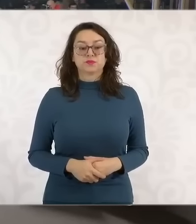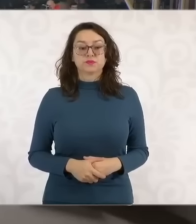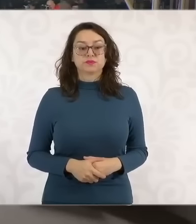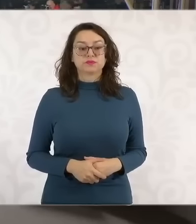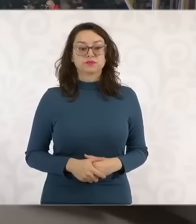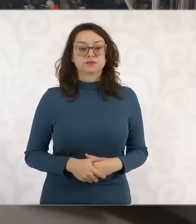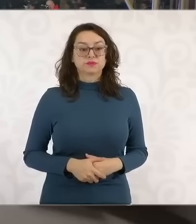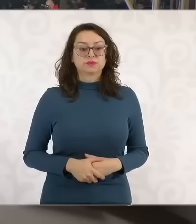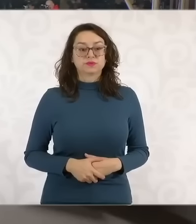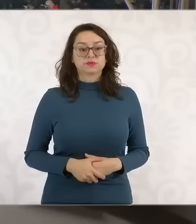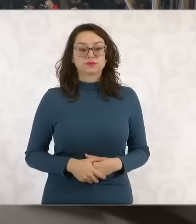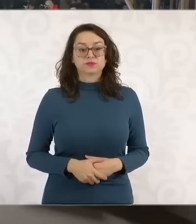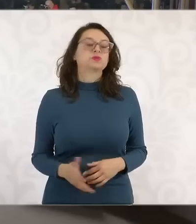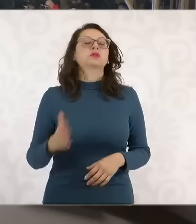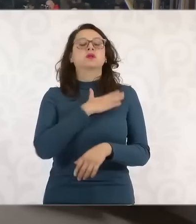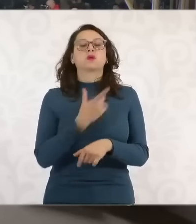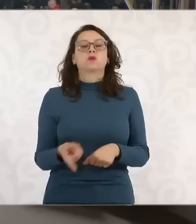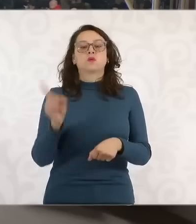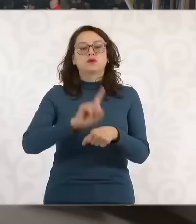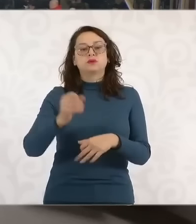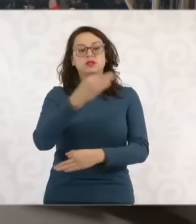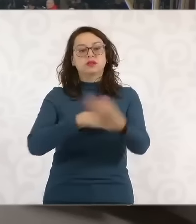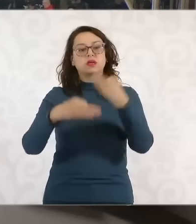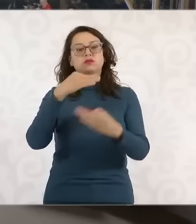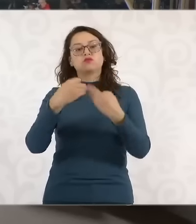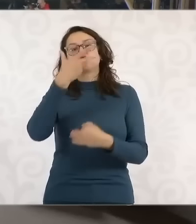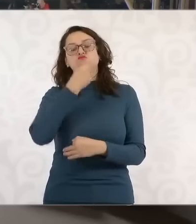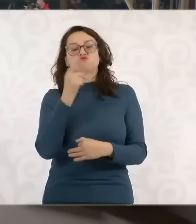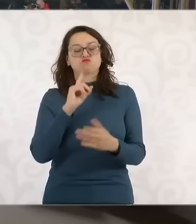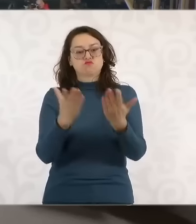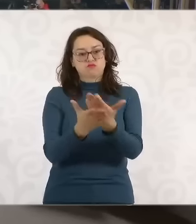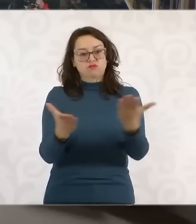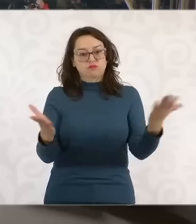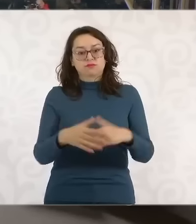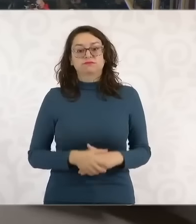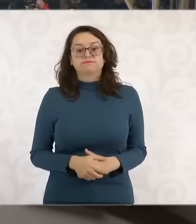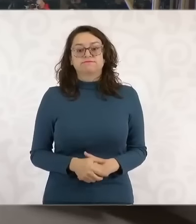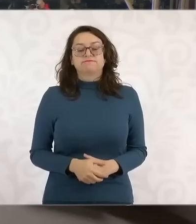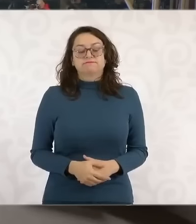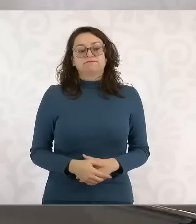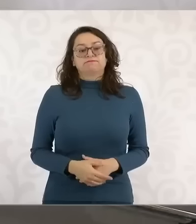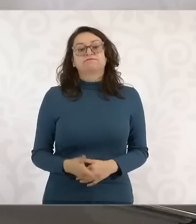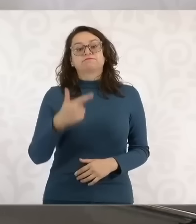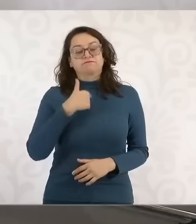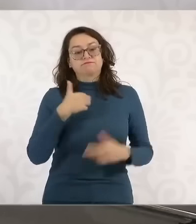Presidenta. Muy buenos días a todas, todos. Es un honor estar aquí representando los más de 12,600